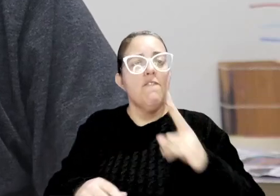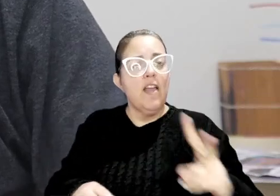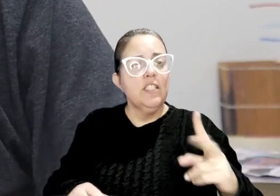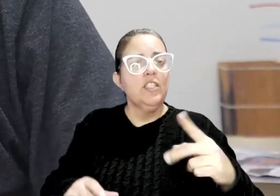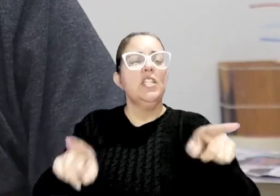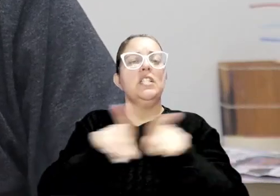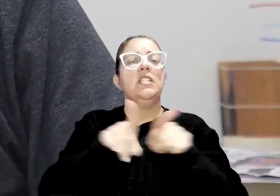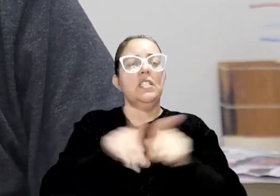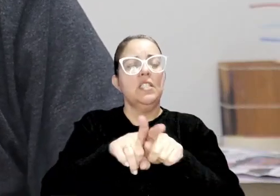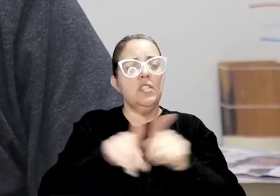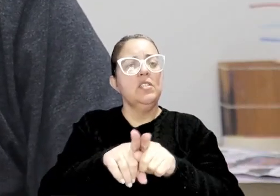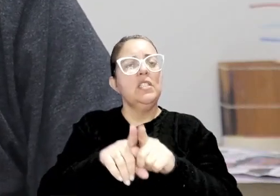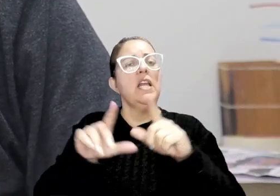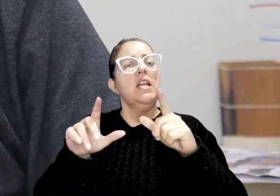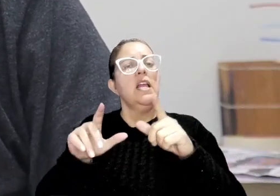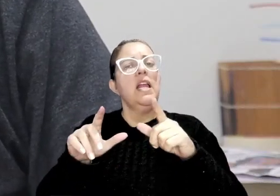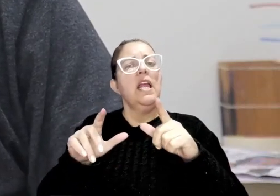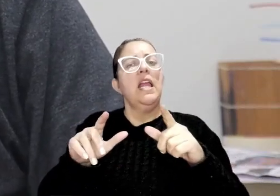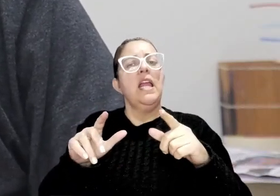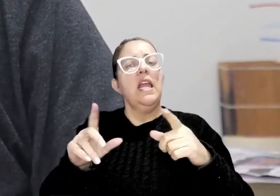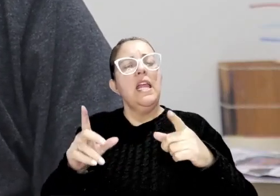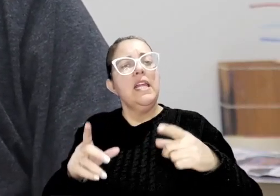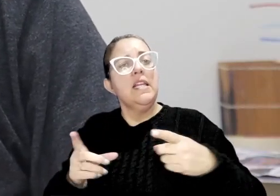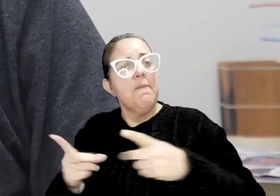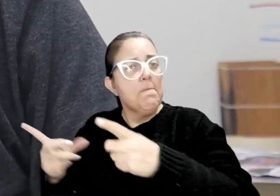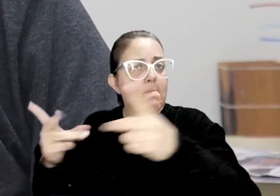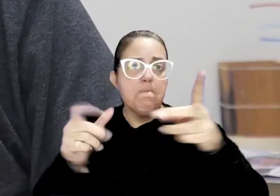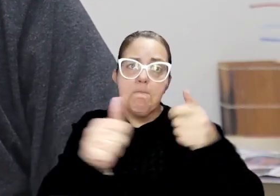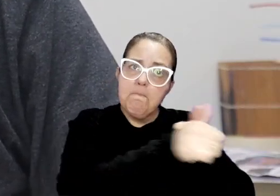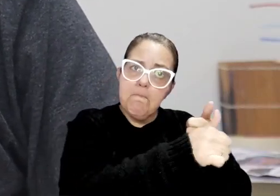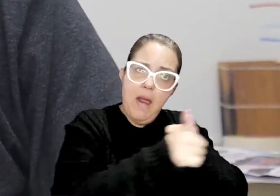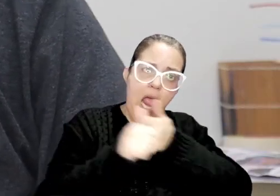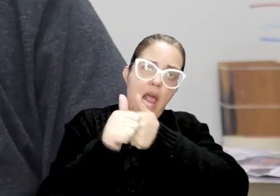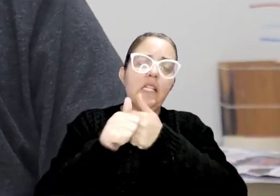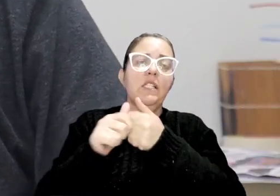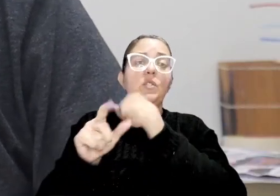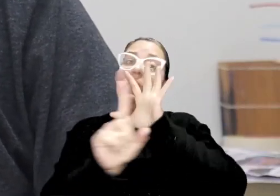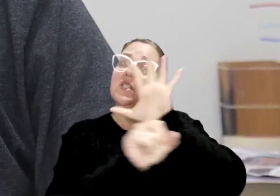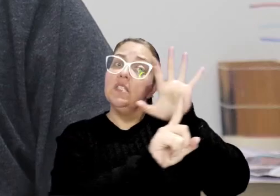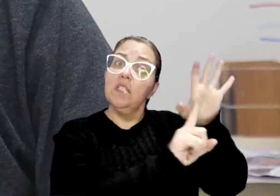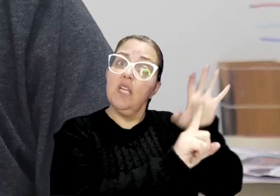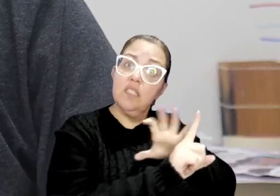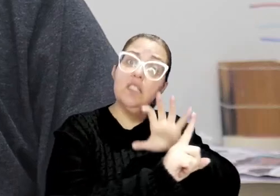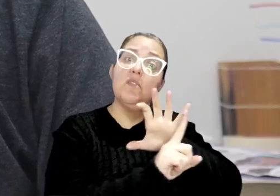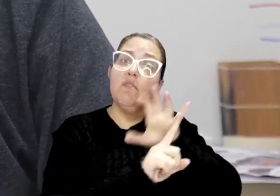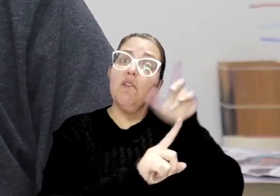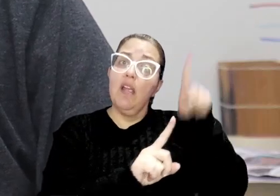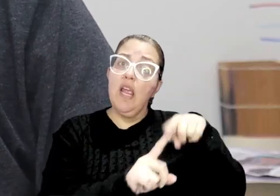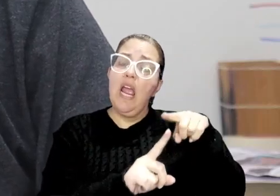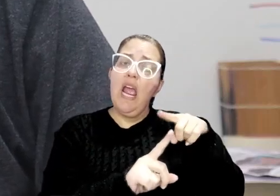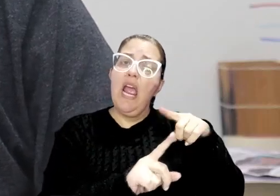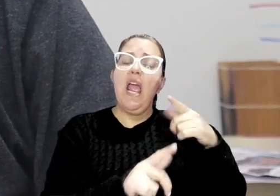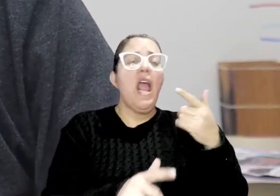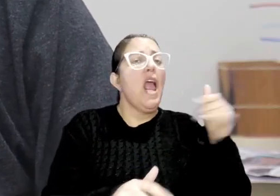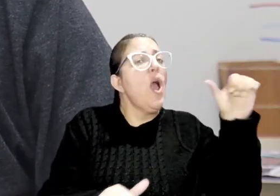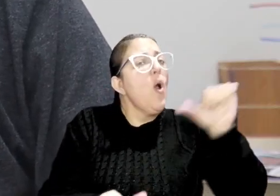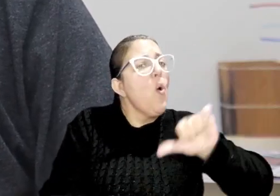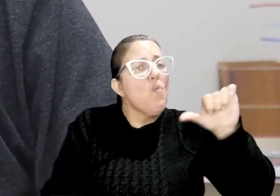impactos são extremamente cruéis para eles e eles costumam não ser vistos ou quando são vistos são